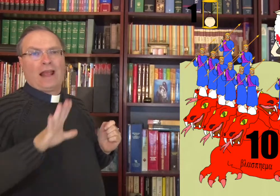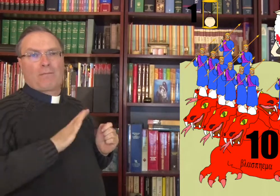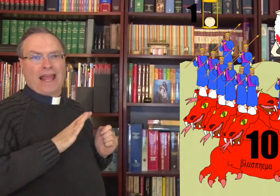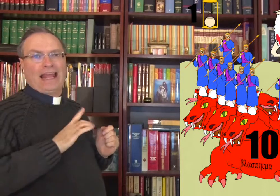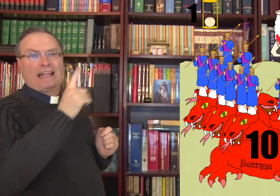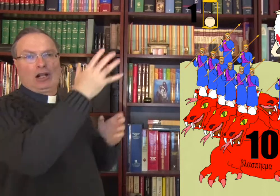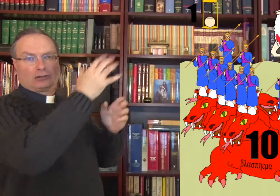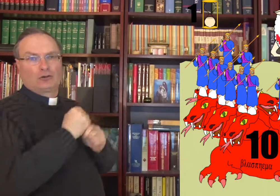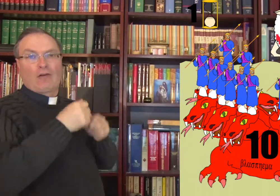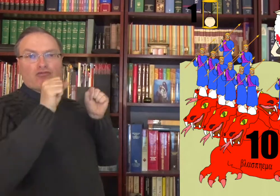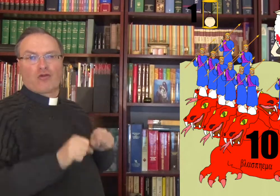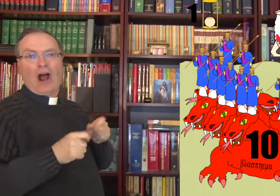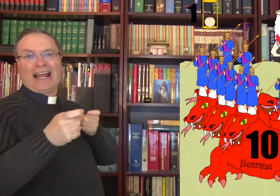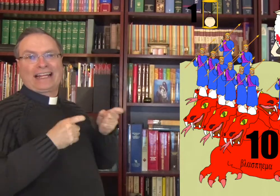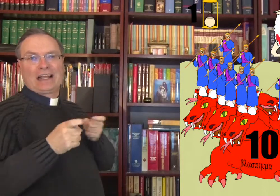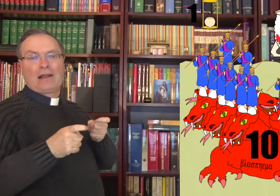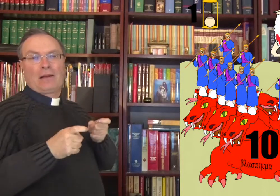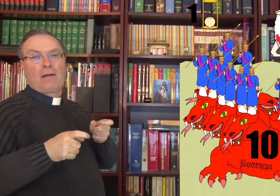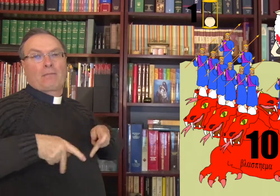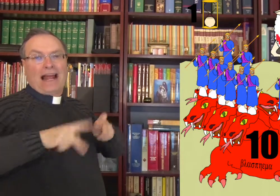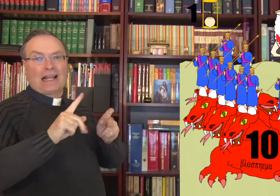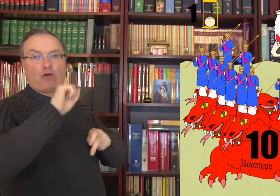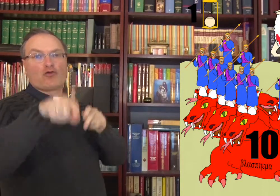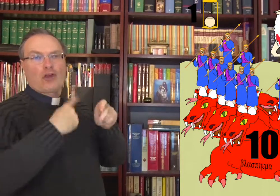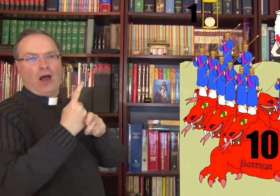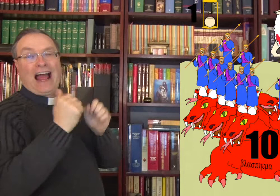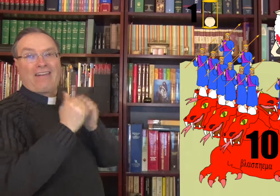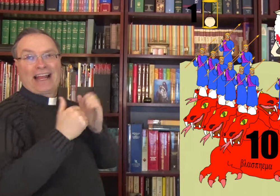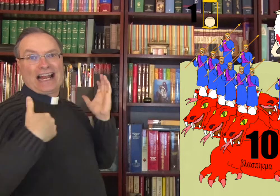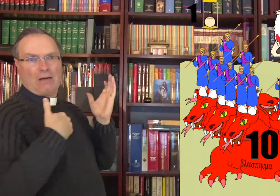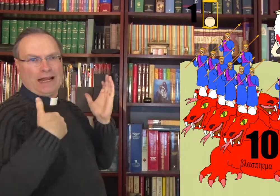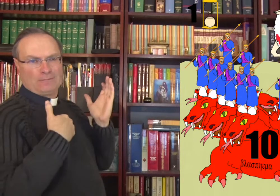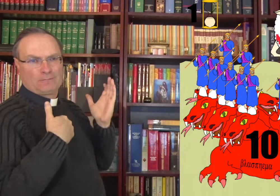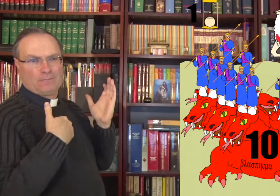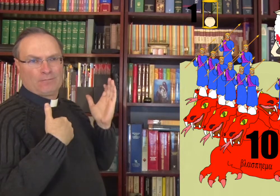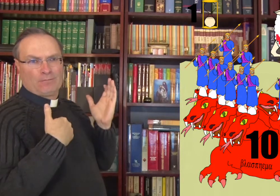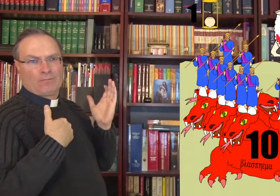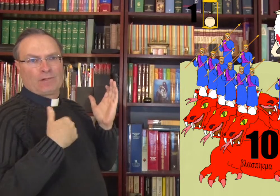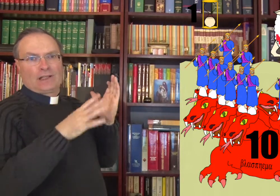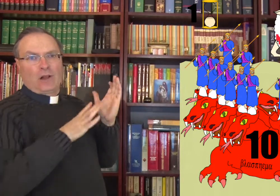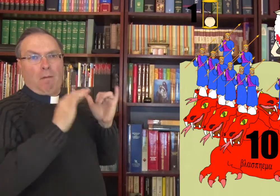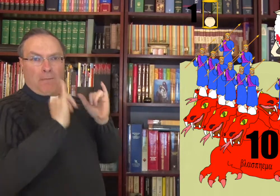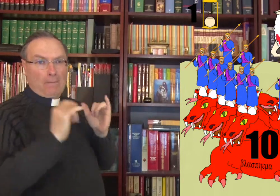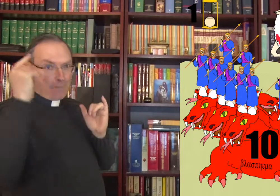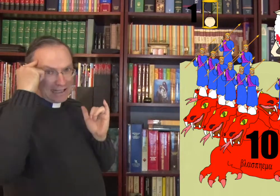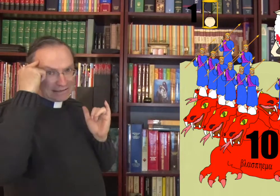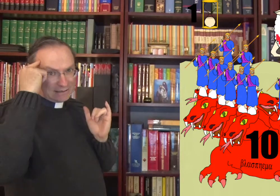mais ils reçoivent le pouvoir de régner pendant une heure avec la bête. Ils ont une même pensée